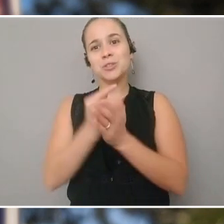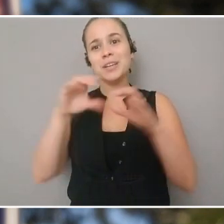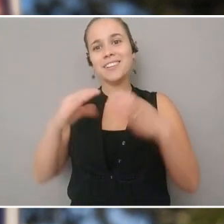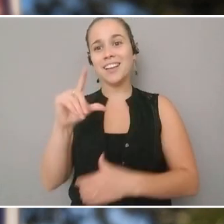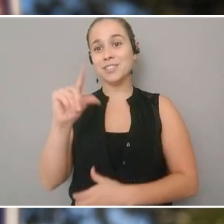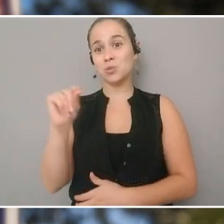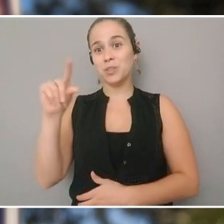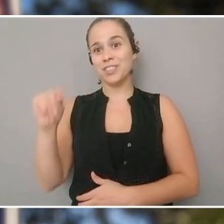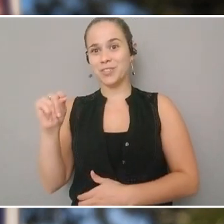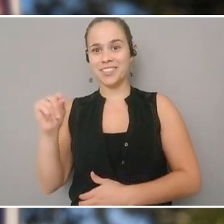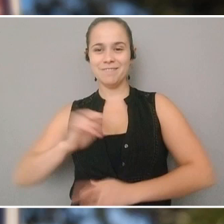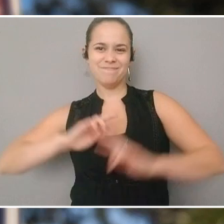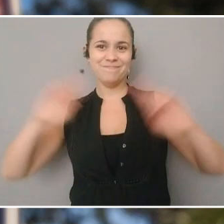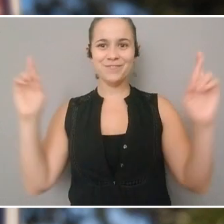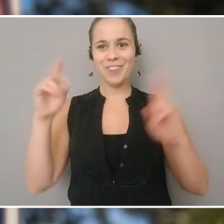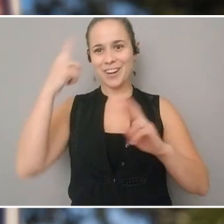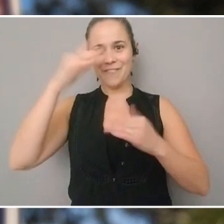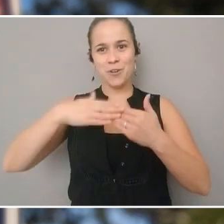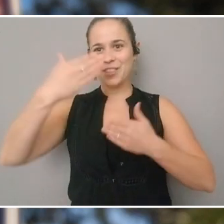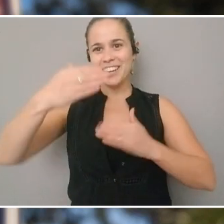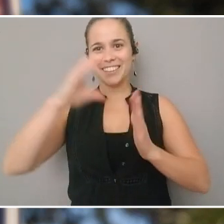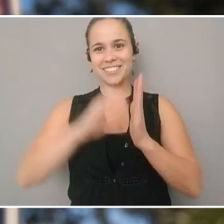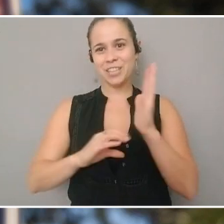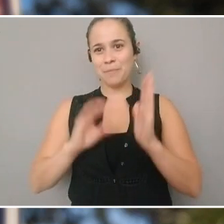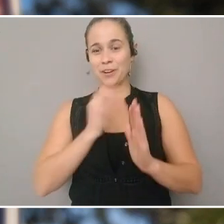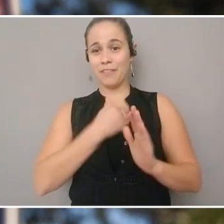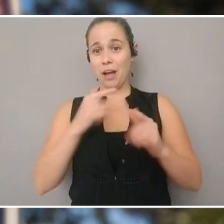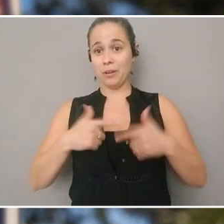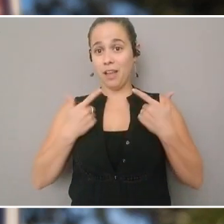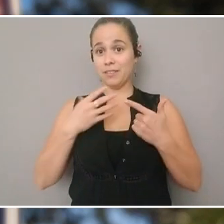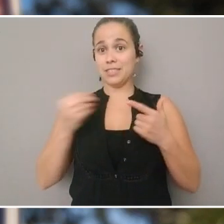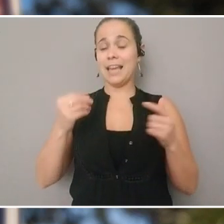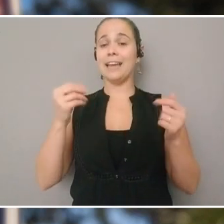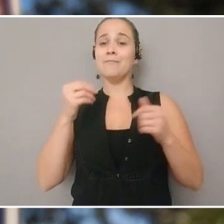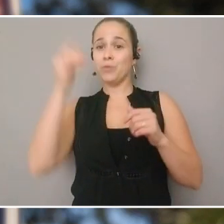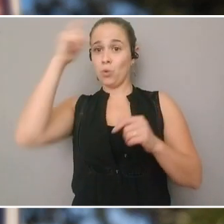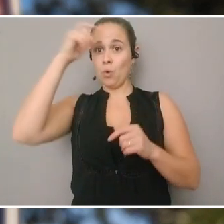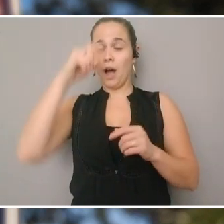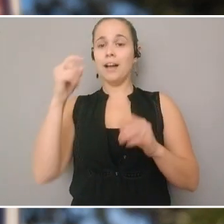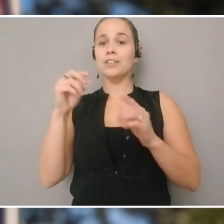capítulo de nuestras vidas comienzan y en la